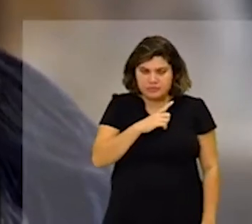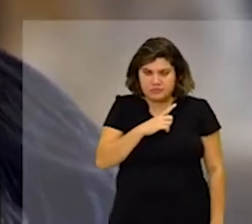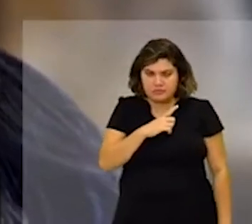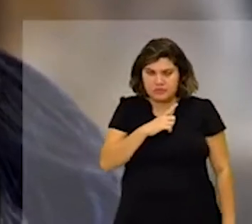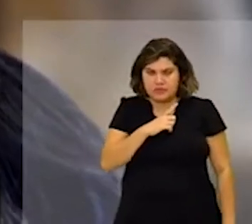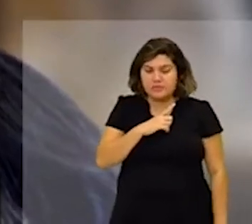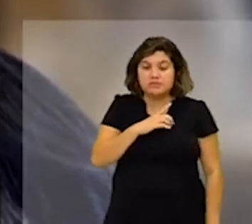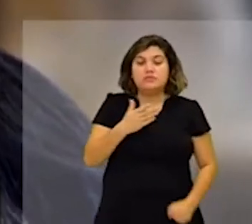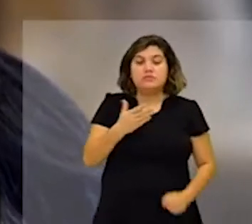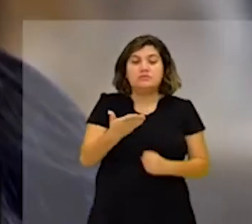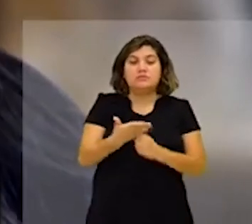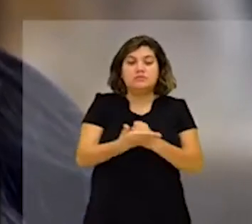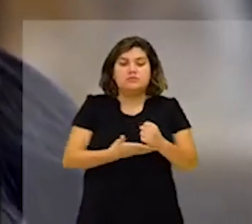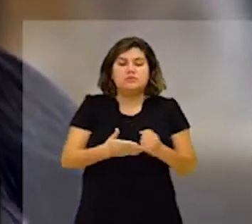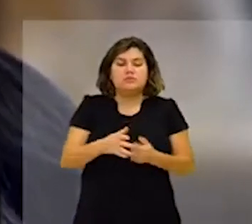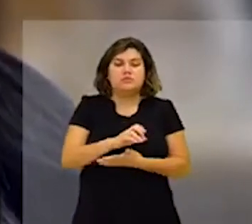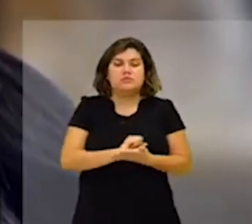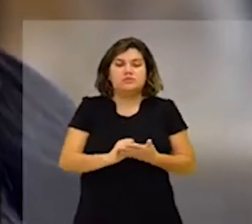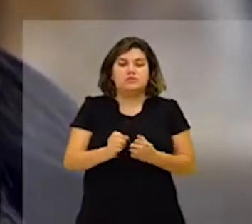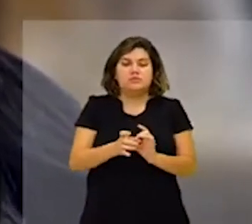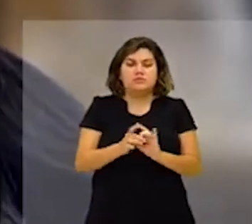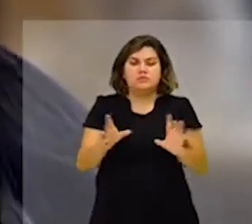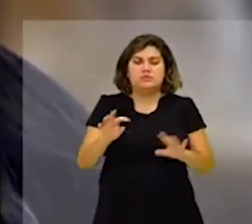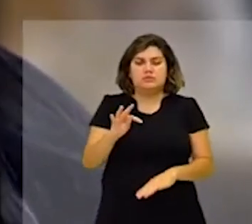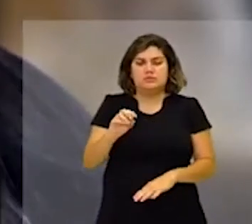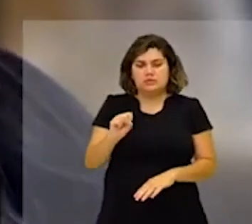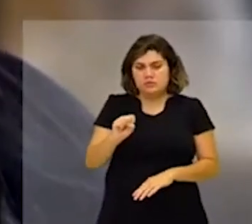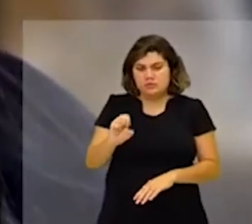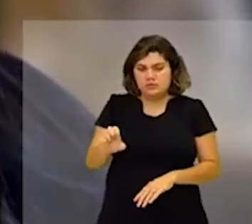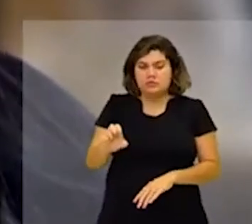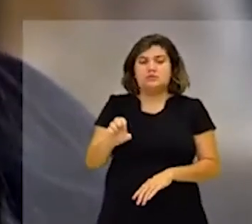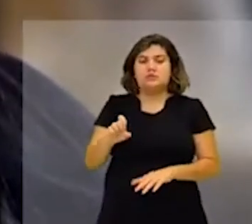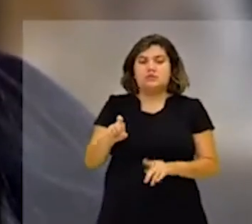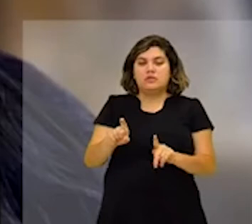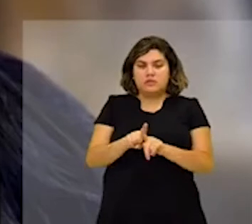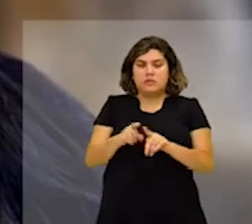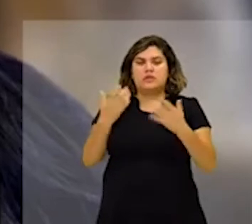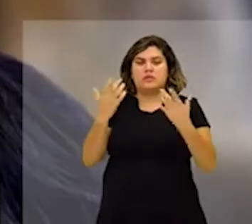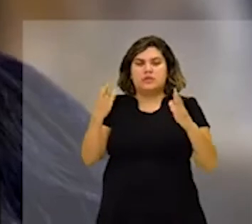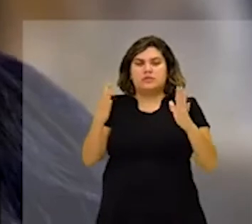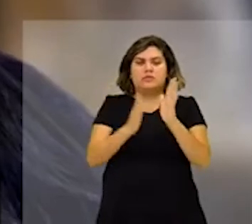de dados disponibilizados a potência ele tem que parar parabenizar todos aqui não só pela